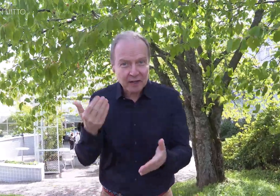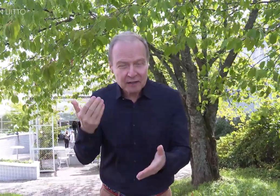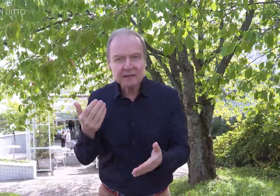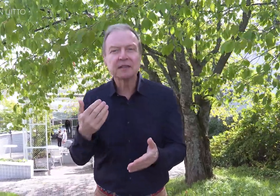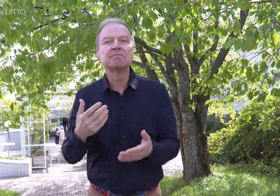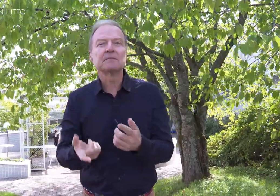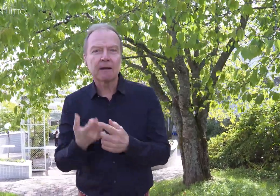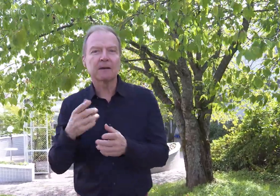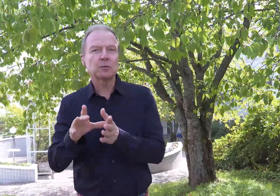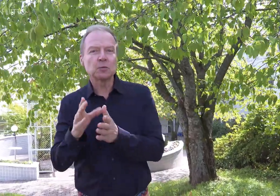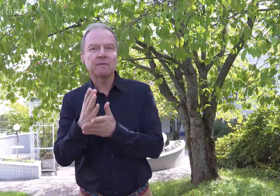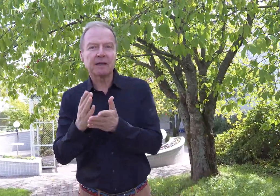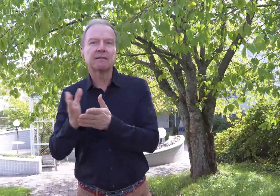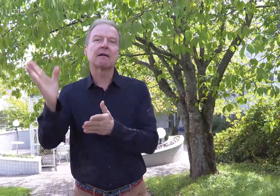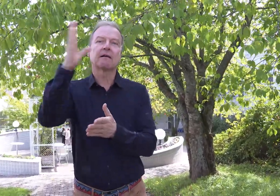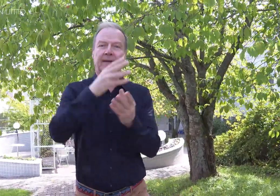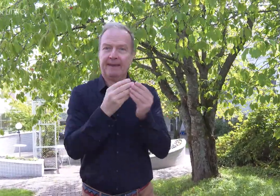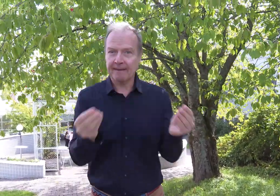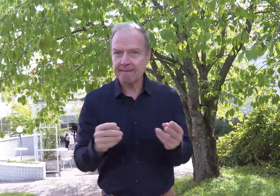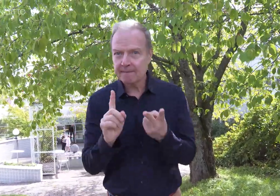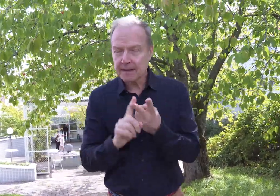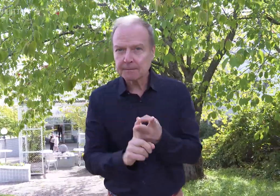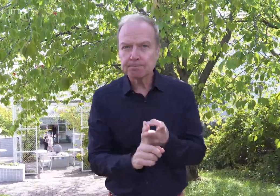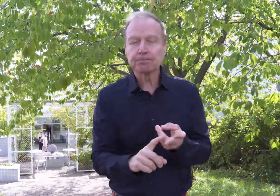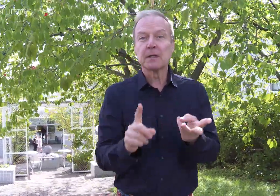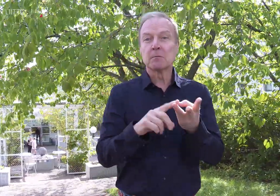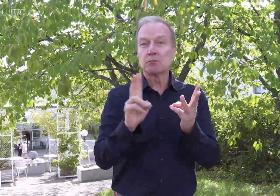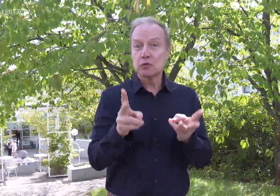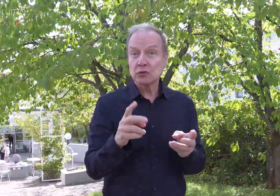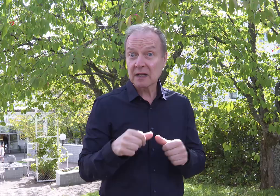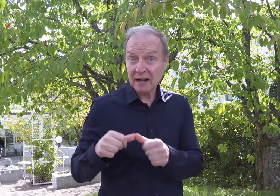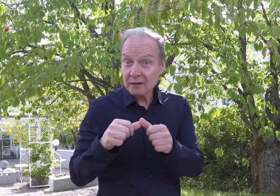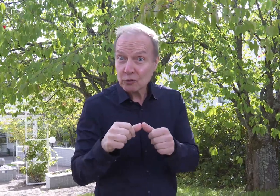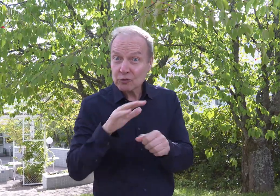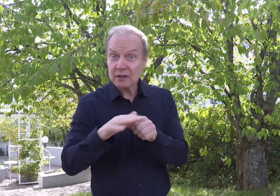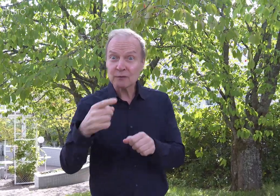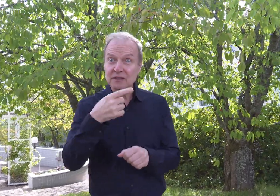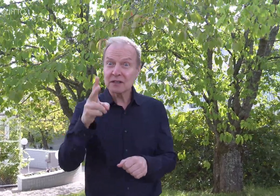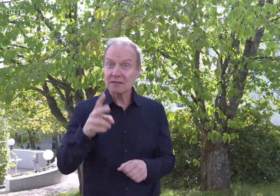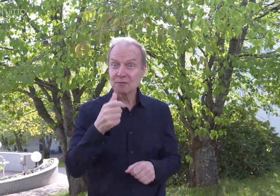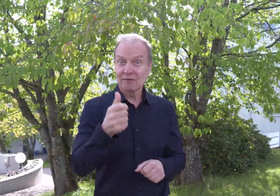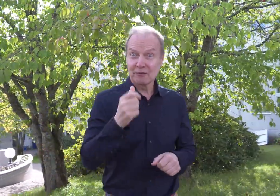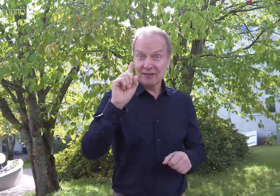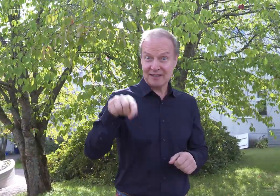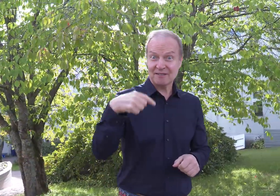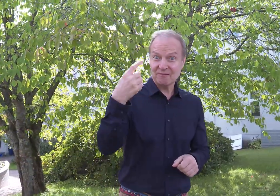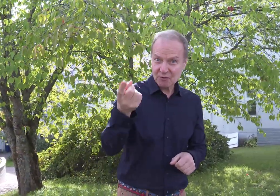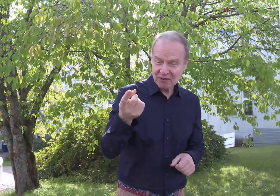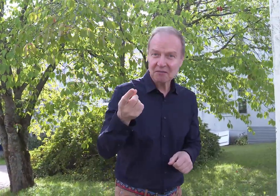Valmistelutyö kestää syksystä ensi kevääseen. Ensi vuonna Kuurojen Liitto täyttää 120 vuotta.